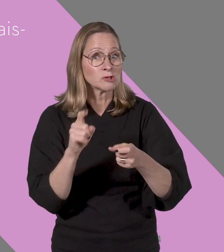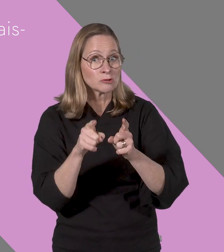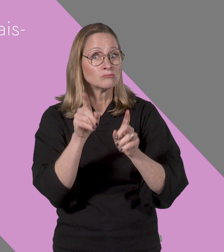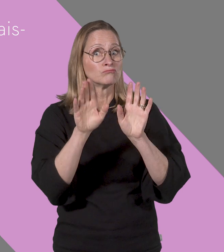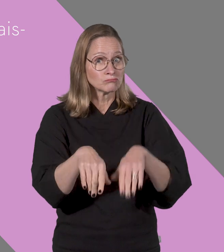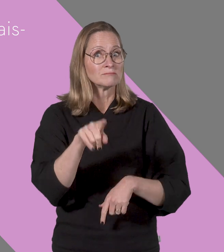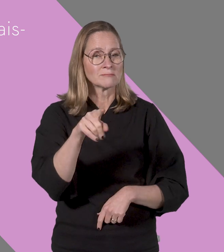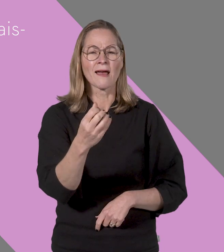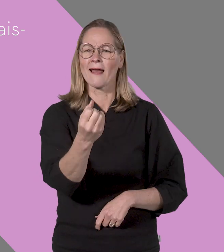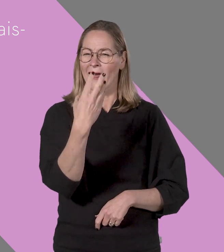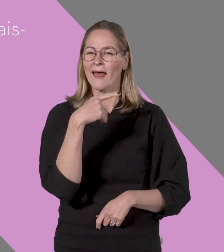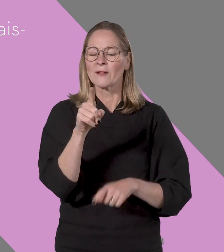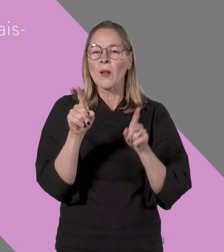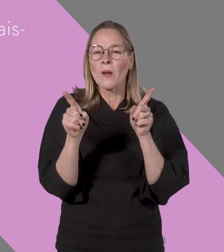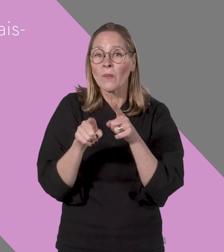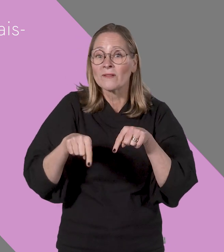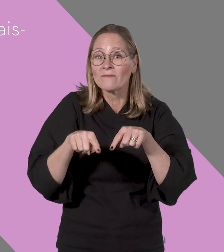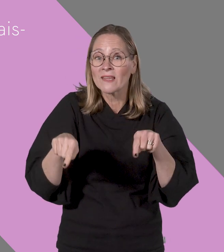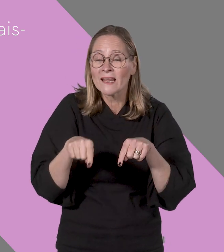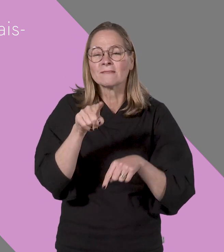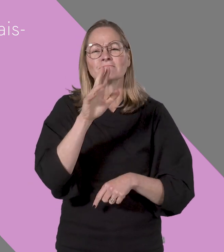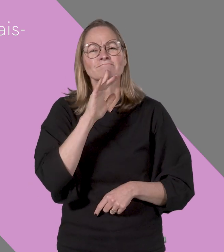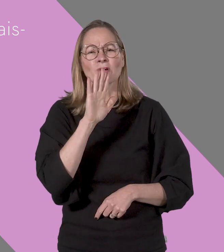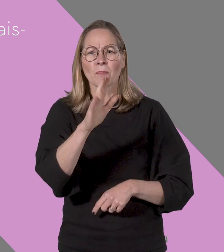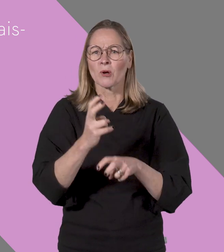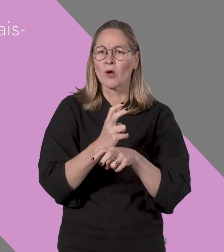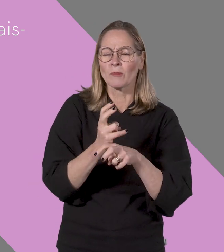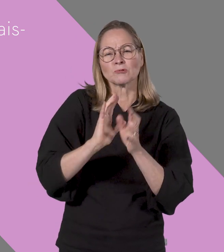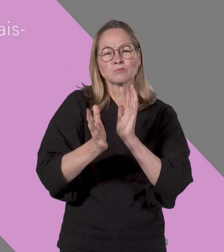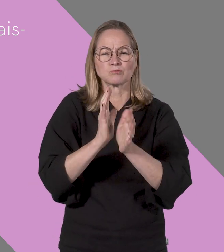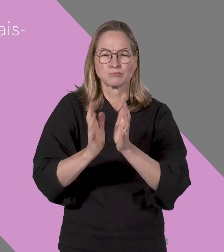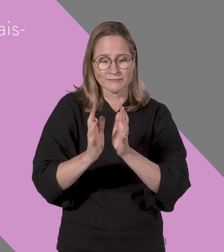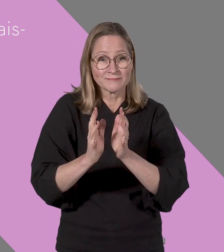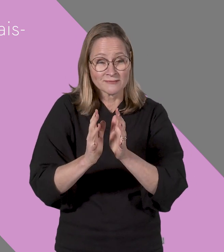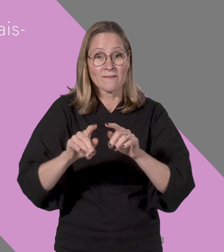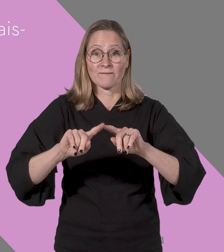Jos olet, lähetä meille lyhyt video ja kerro kokemuksestasi!